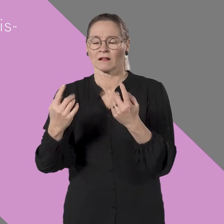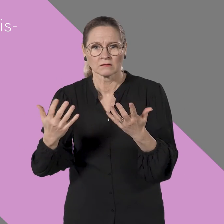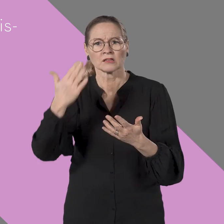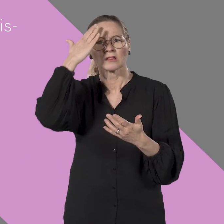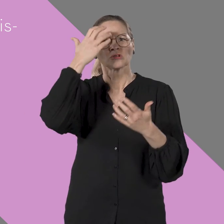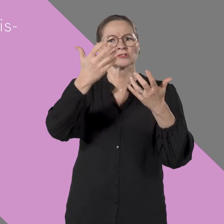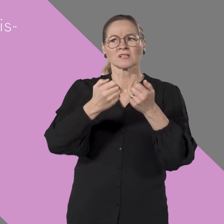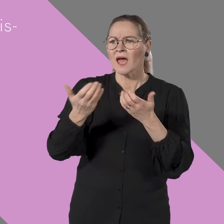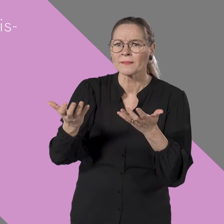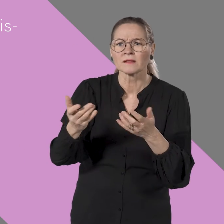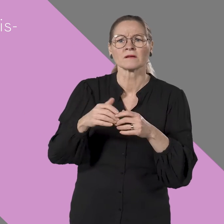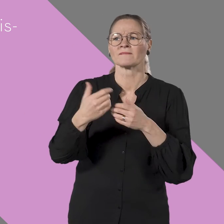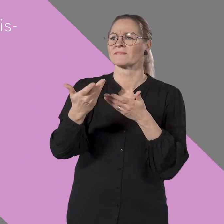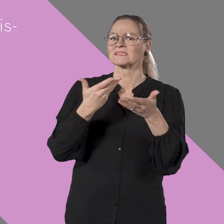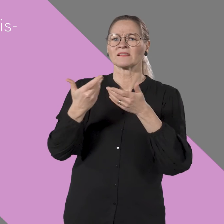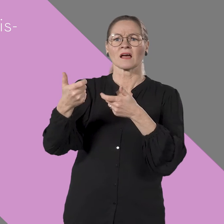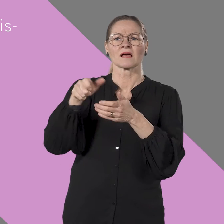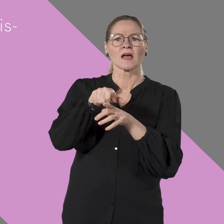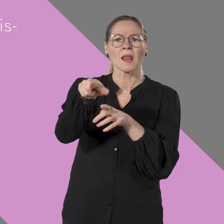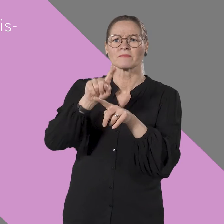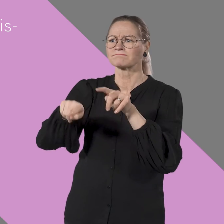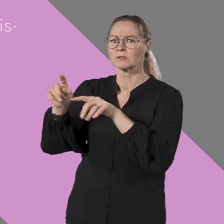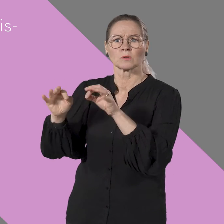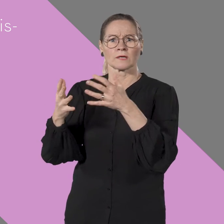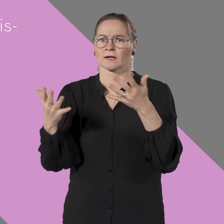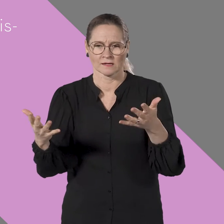ja viestintäkanavista kriisitilanteissa.